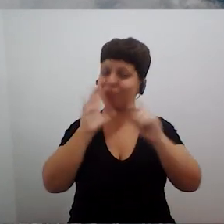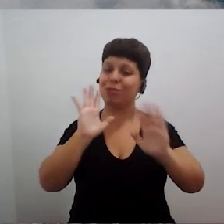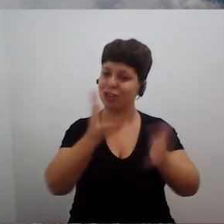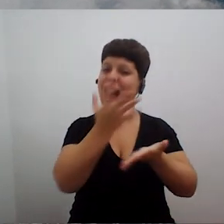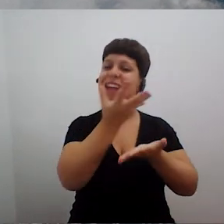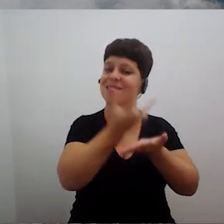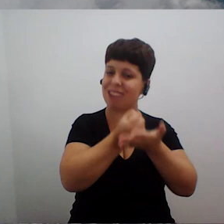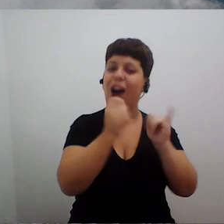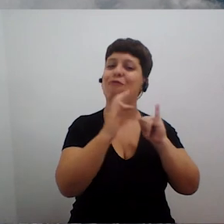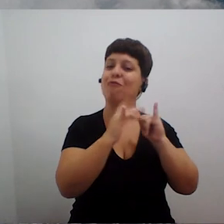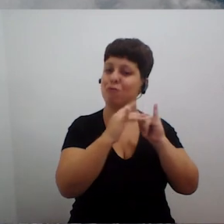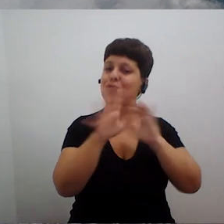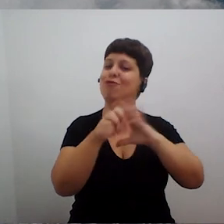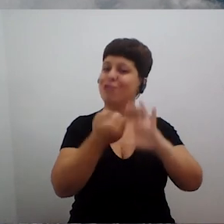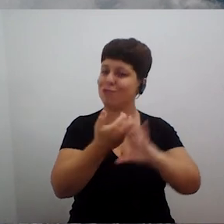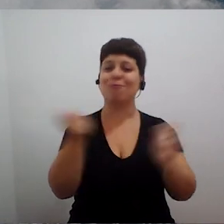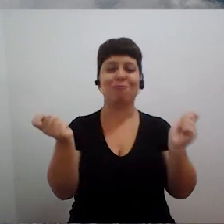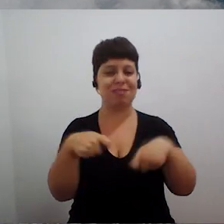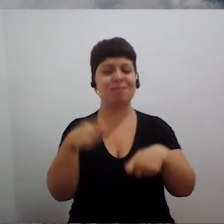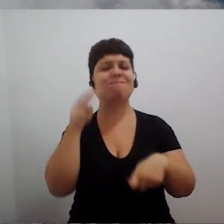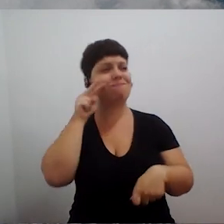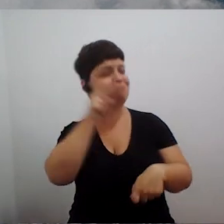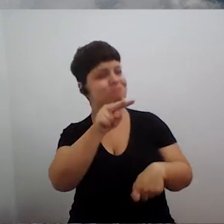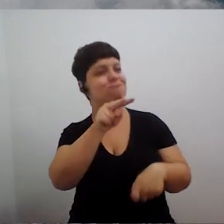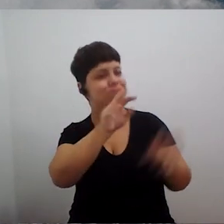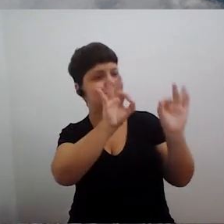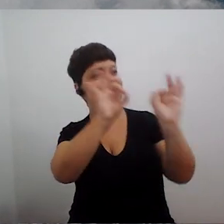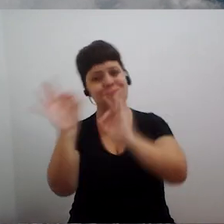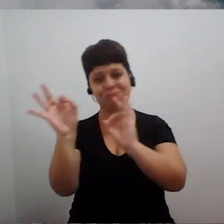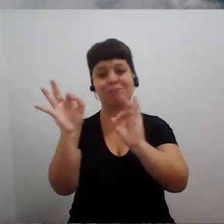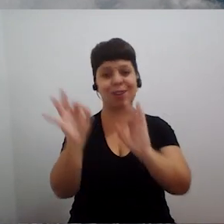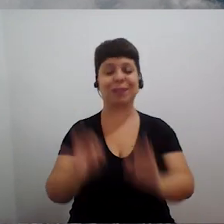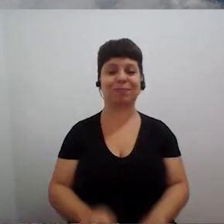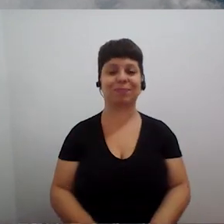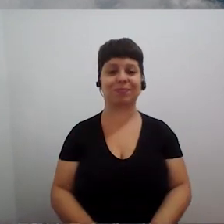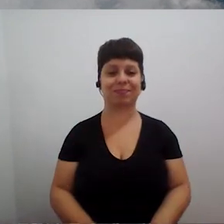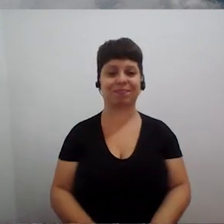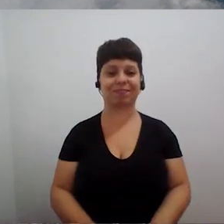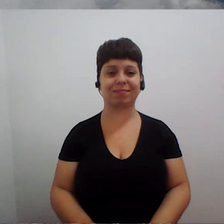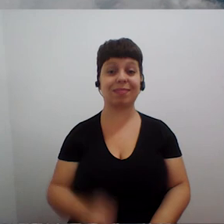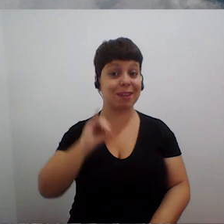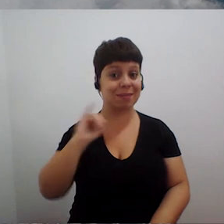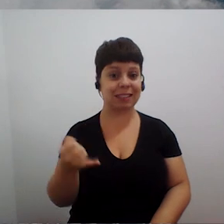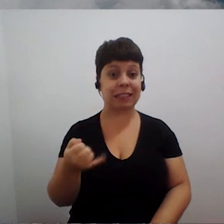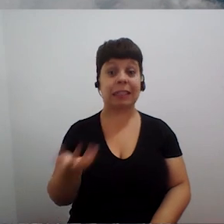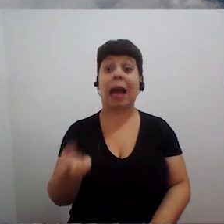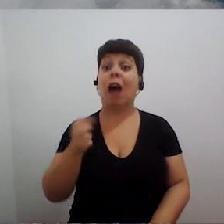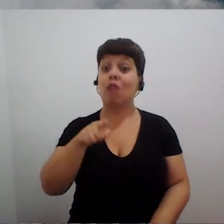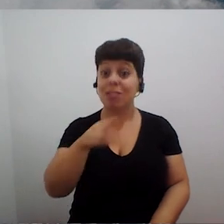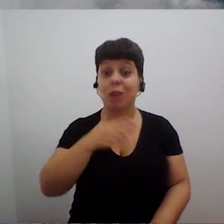Não se preocupe vai tá tudo aqui disponível no canal do YouTube é só dá uma olhada lá e a curtir